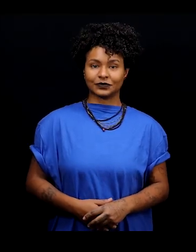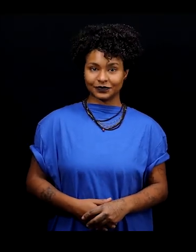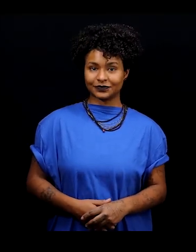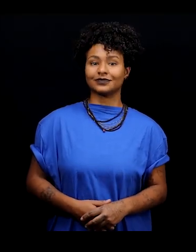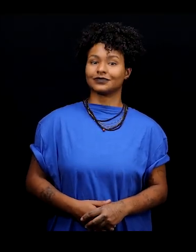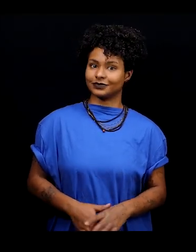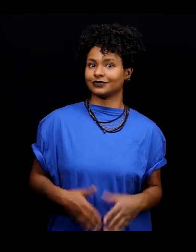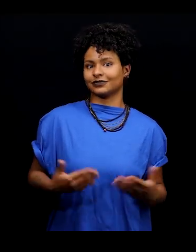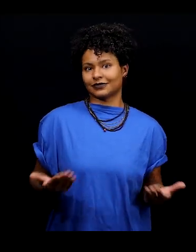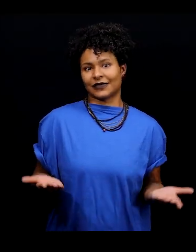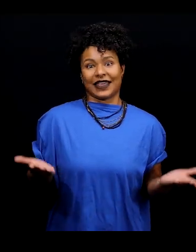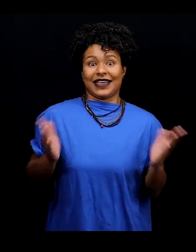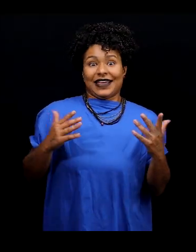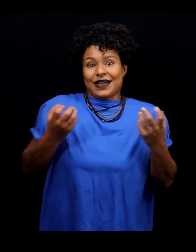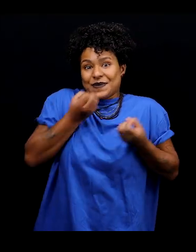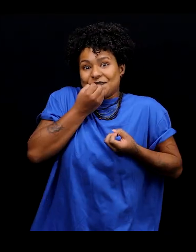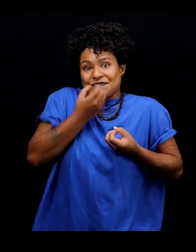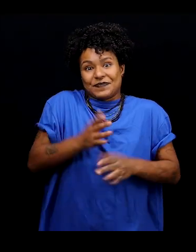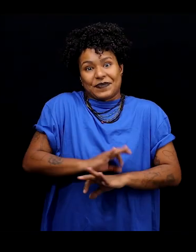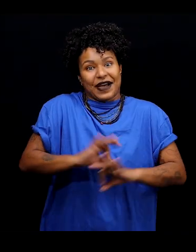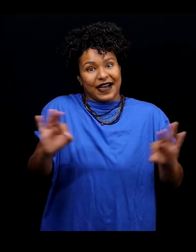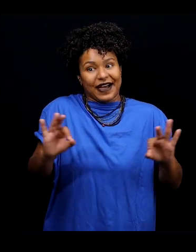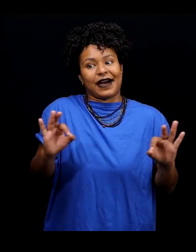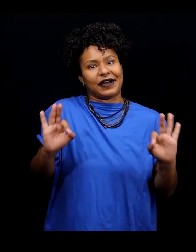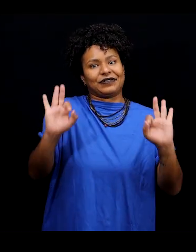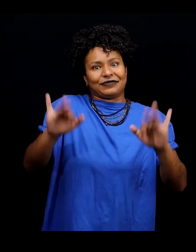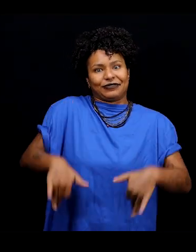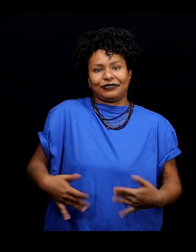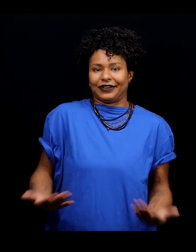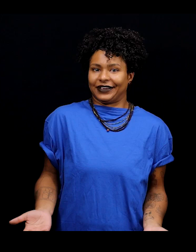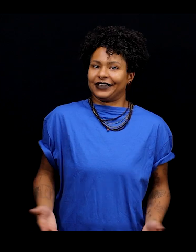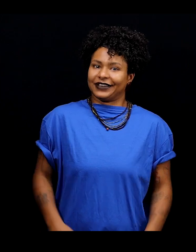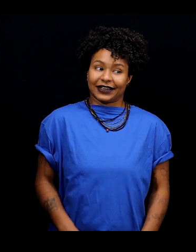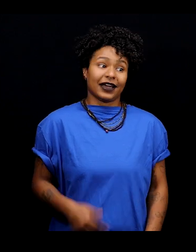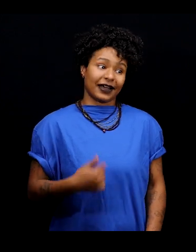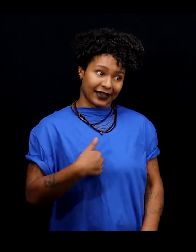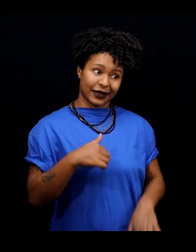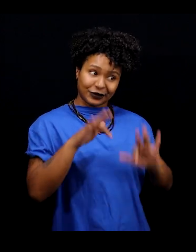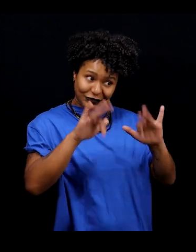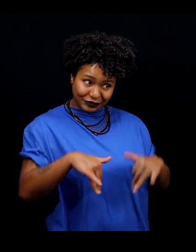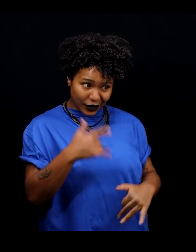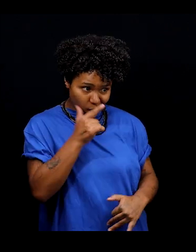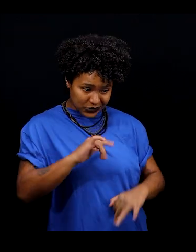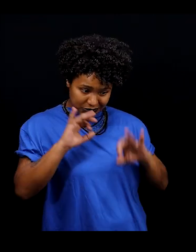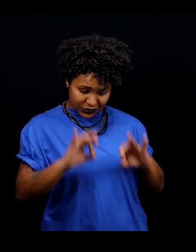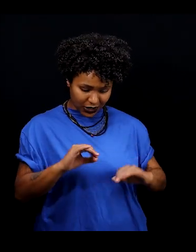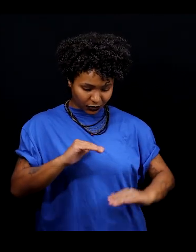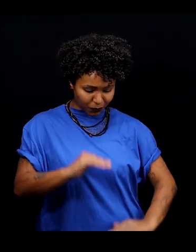Eba! Enfim! No final, deu certo ir tudo em pezinho, né, Guto?